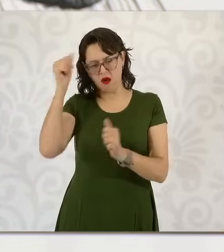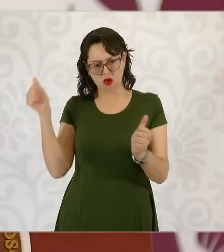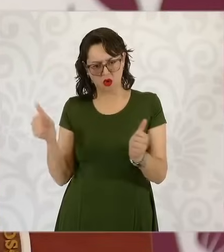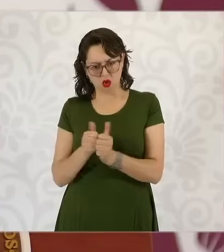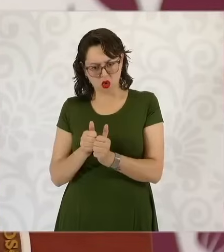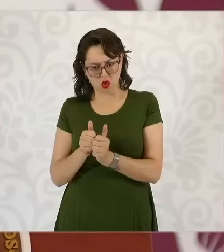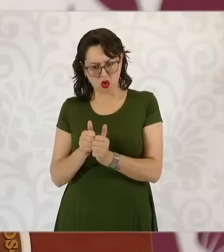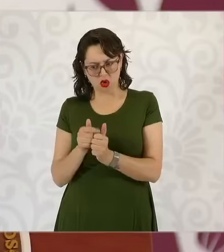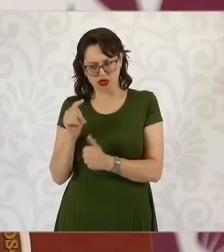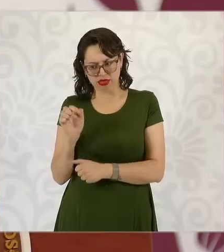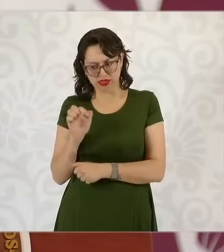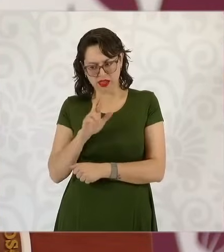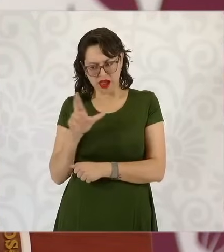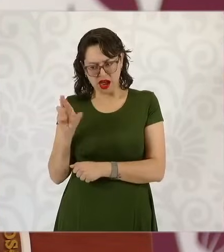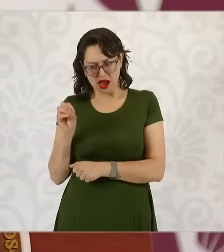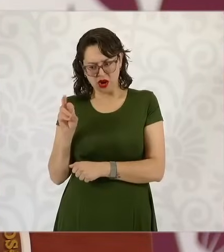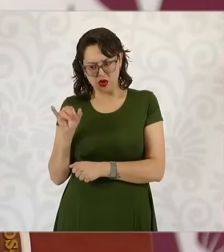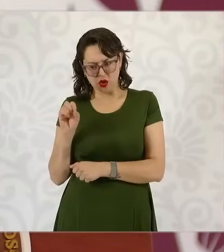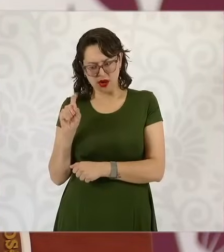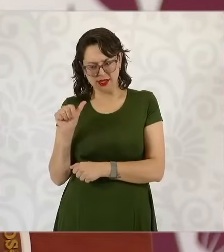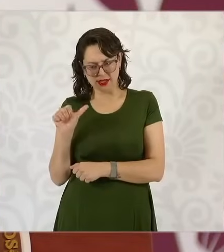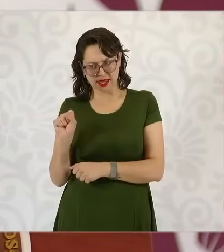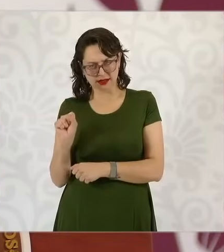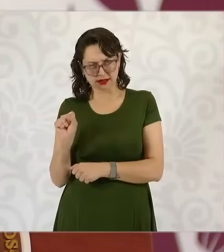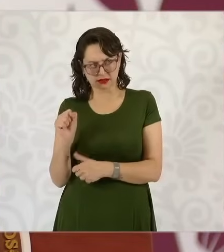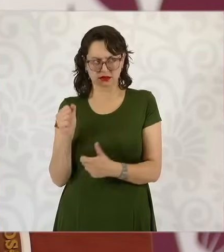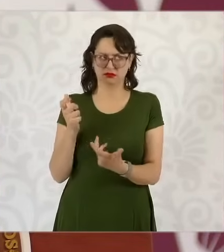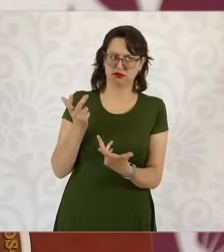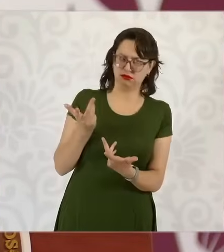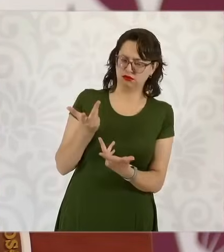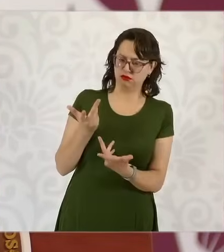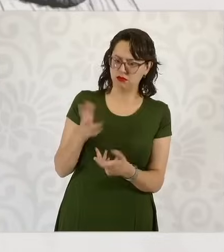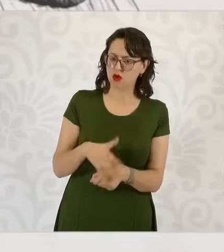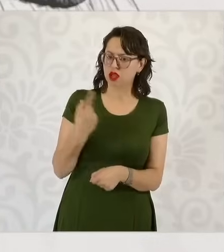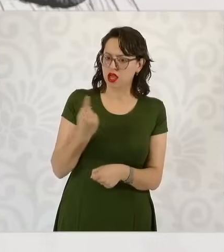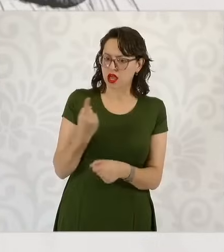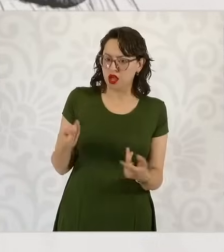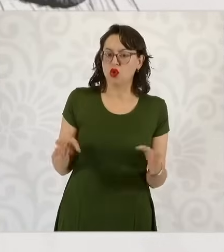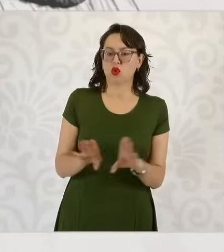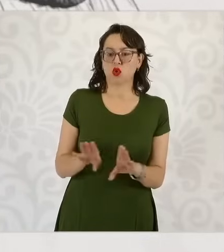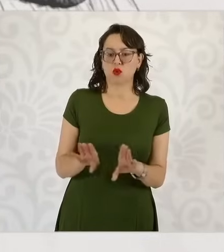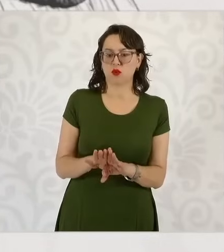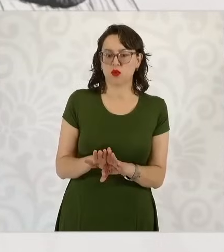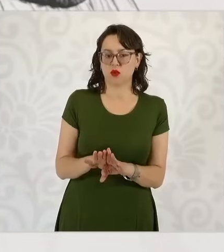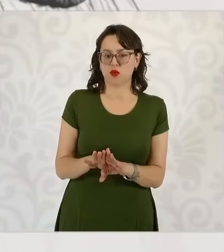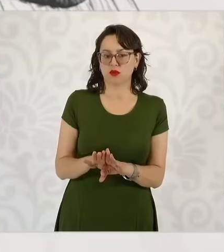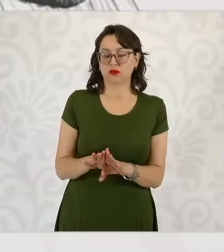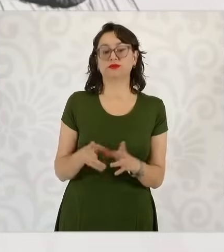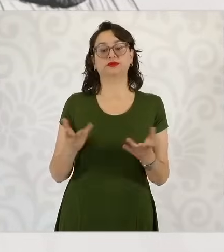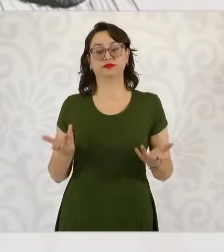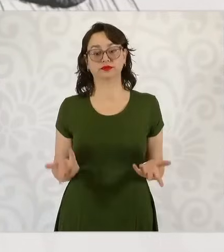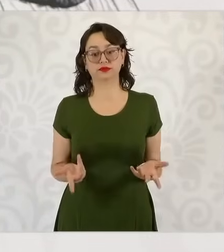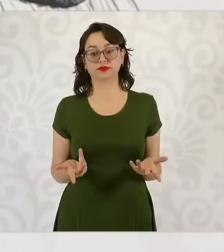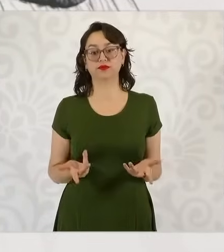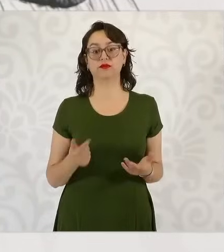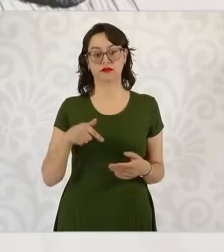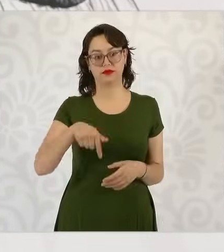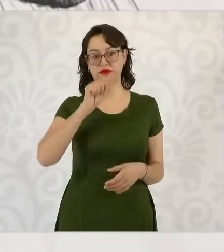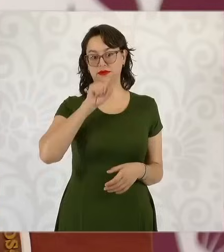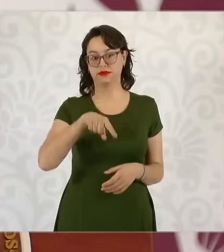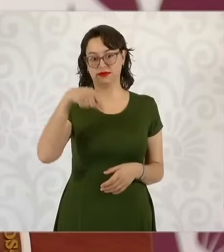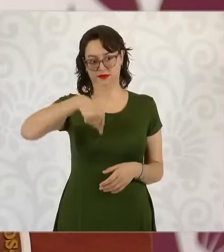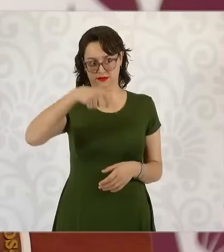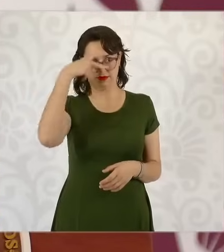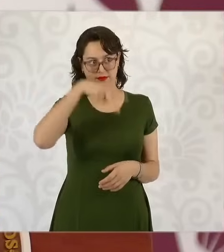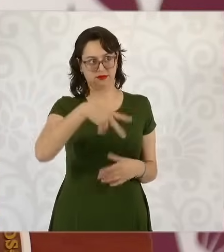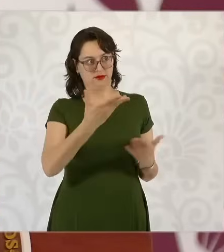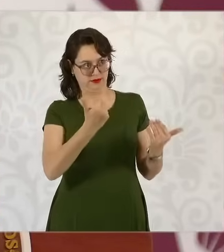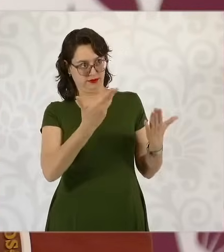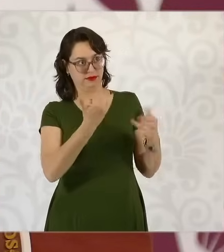¿Cómo es que lo hacen y a México obviamente ¿por qué razón primero son mexicanos y segundo uno de